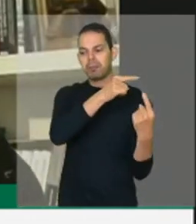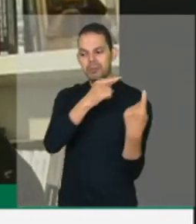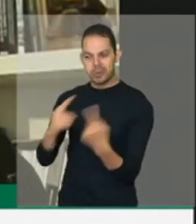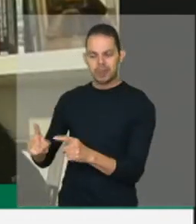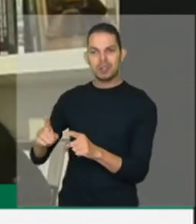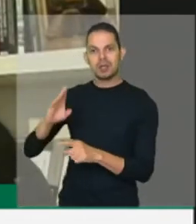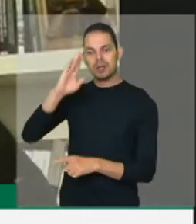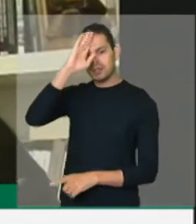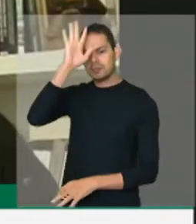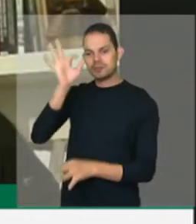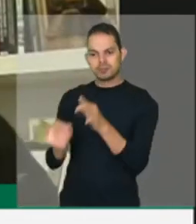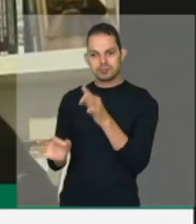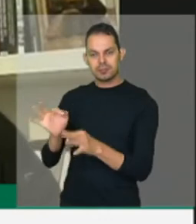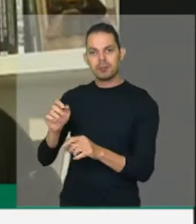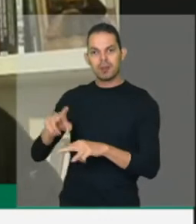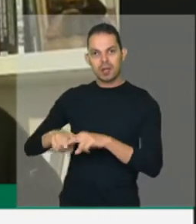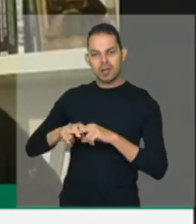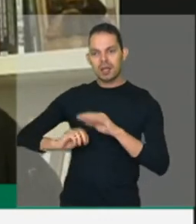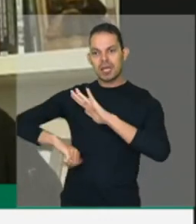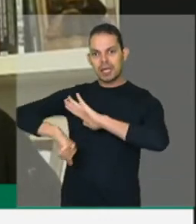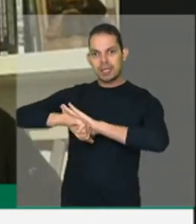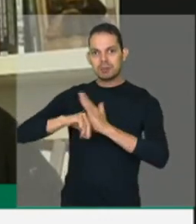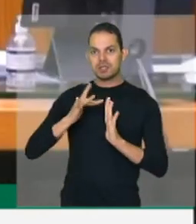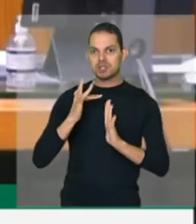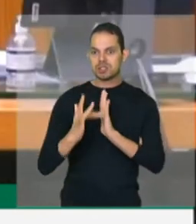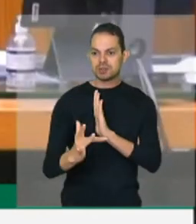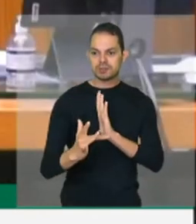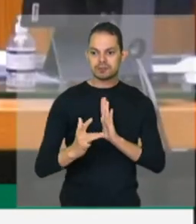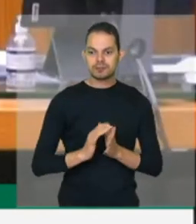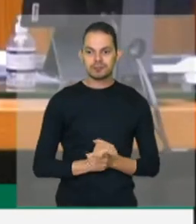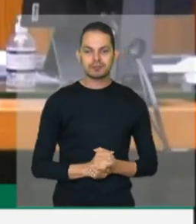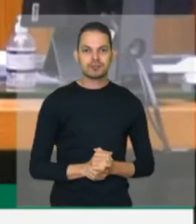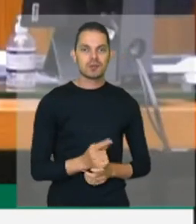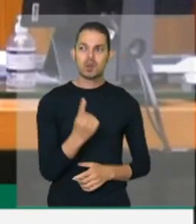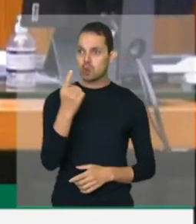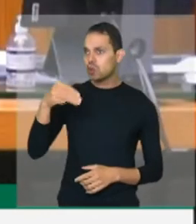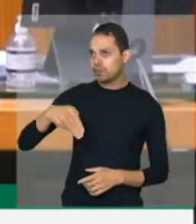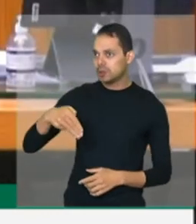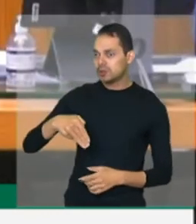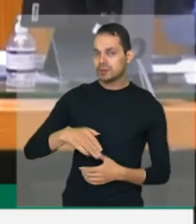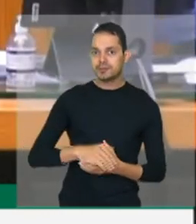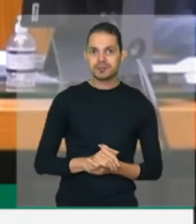ELE SERÁ JULGADO POR GENOCÍ DIO. [DEPUTADA]: PRESIDENTE, UM MINUTO POR FAVOR. -- [PRESIDENTE]: É ... ESTAVA INSCRITA ANTES A